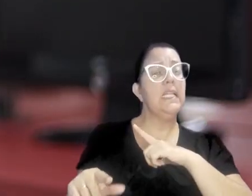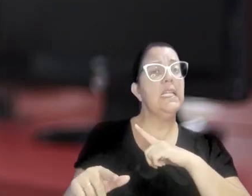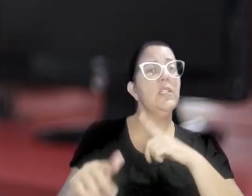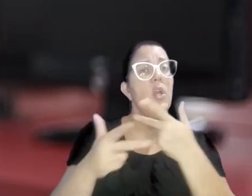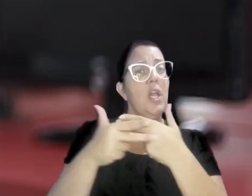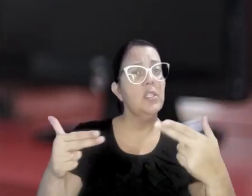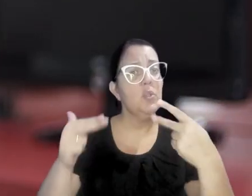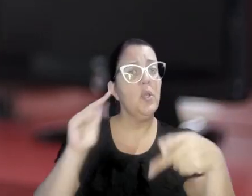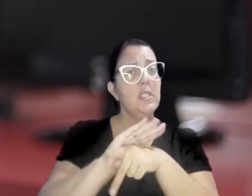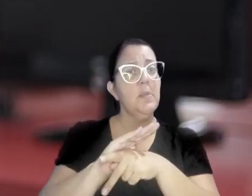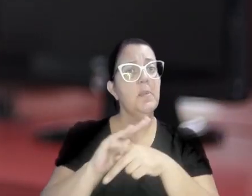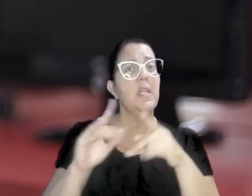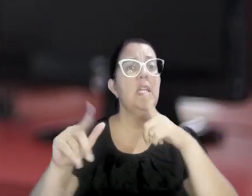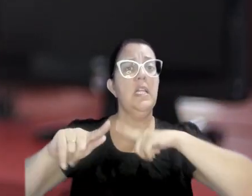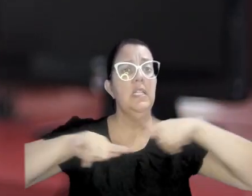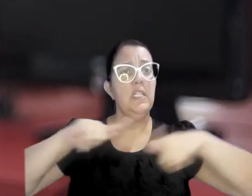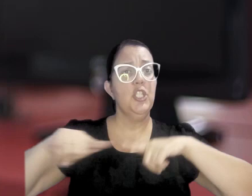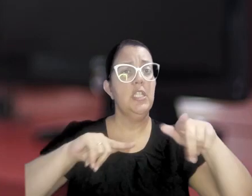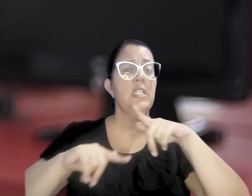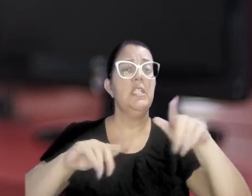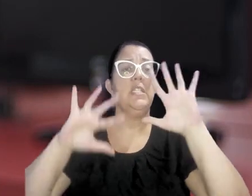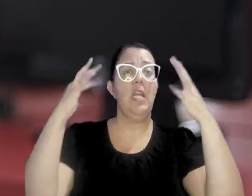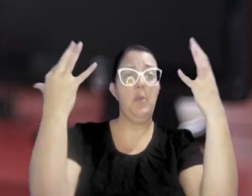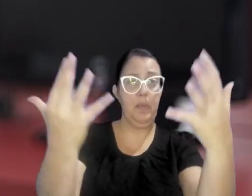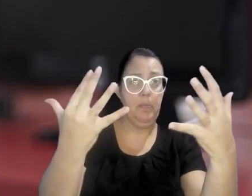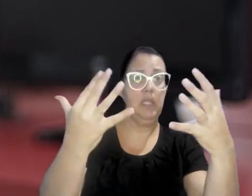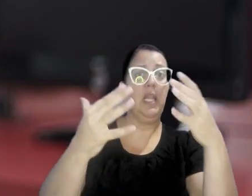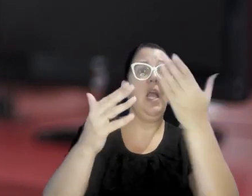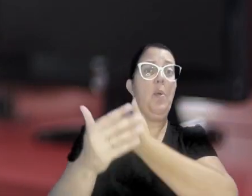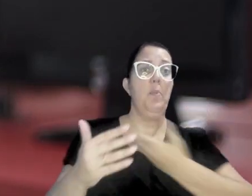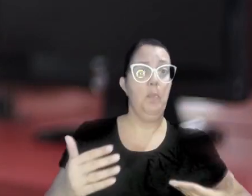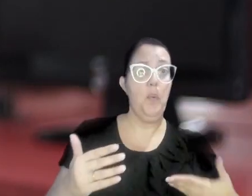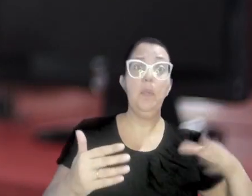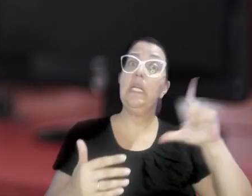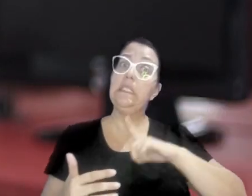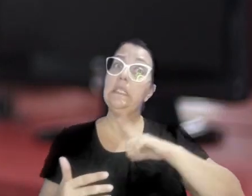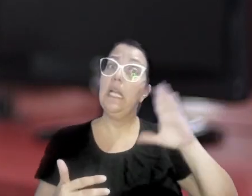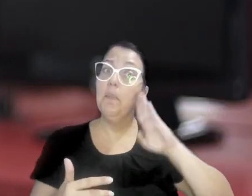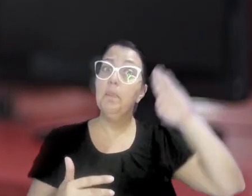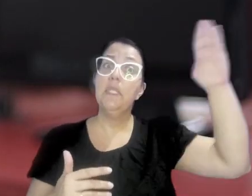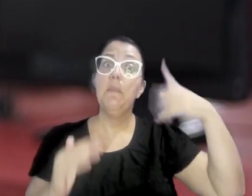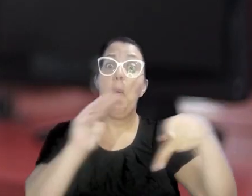gestão ambiental pública, ela estabelece como quase todos de poder prioritário ou exclusivo do Estado.